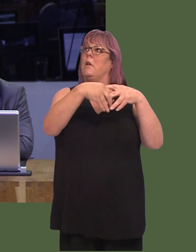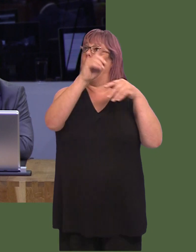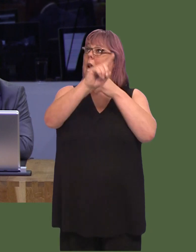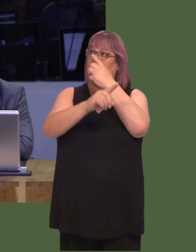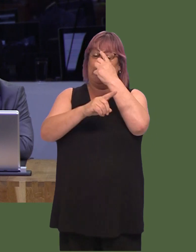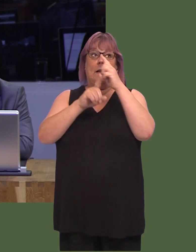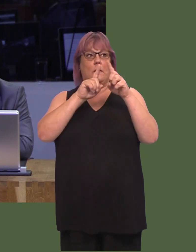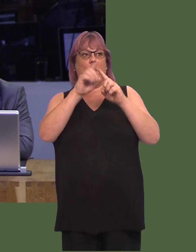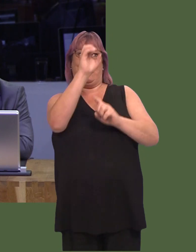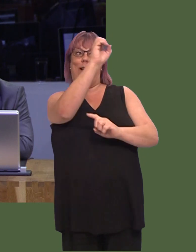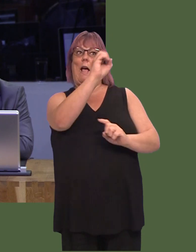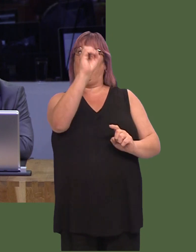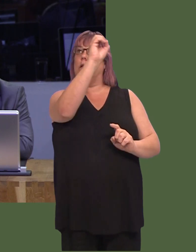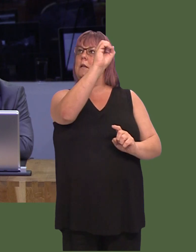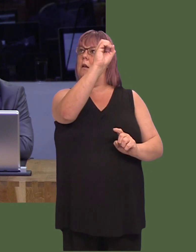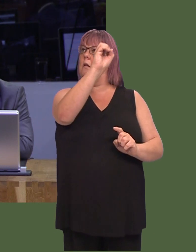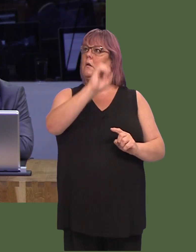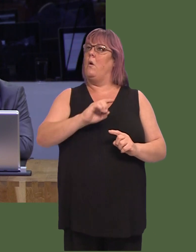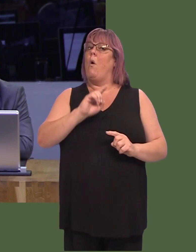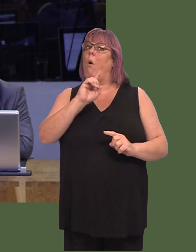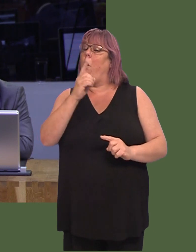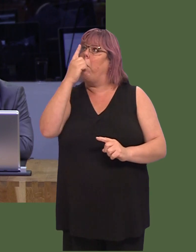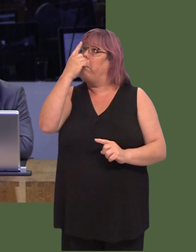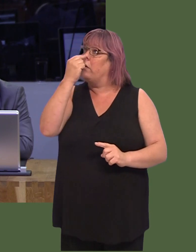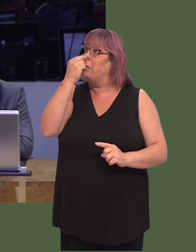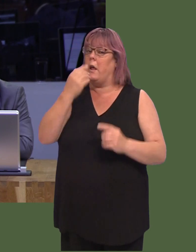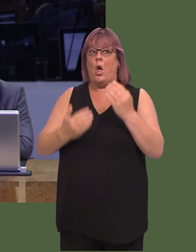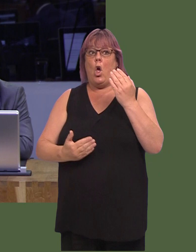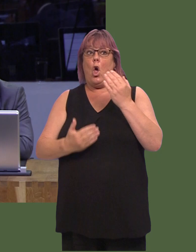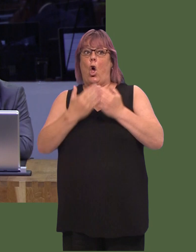Beth ydych chi'n bwriadu ei wneud i arwain datblygiad yn y maes yma?